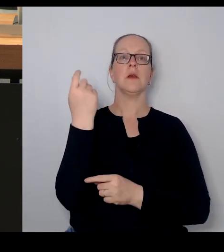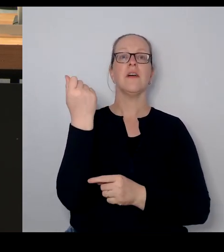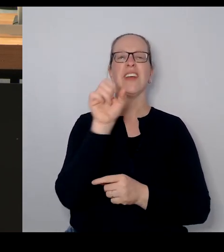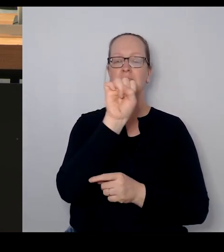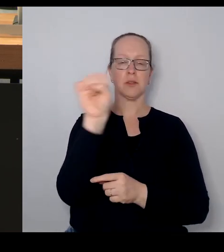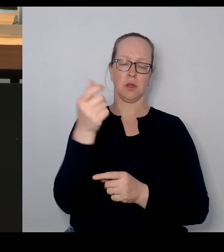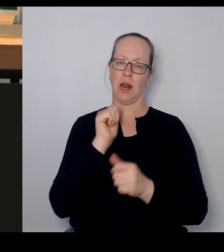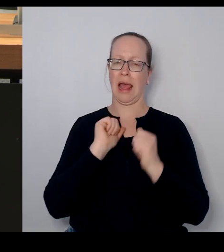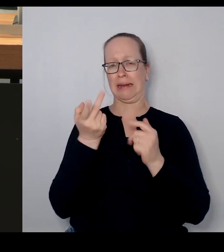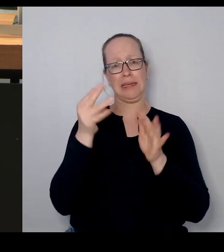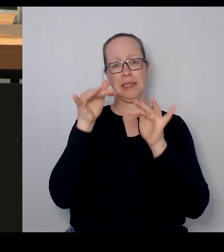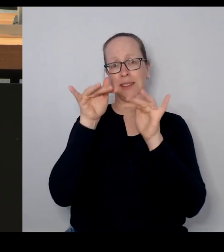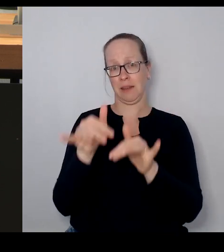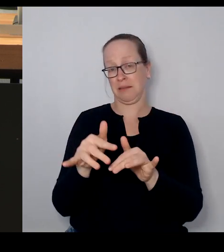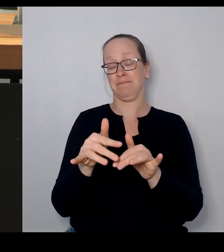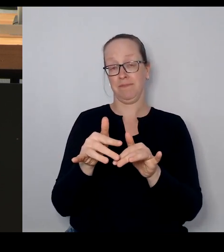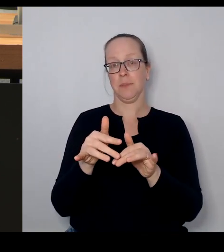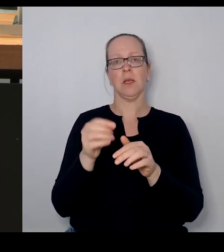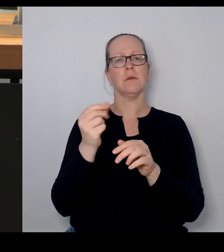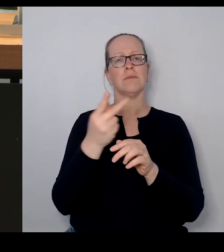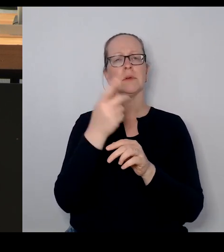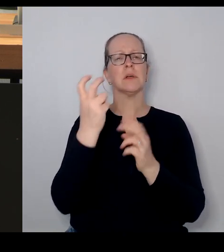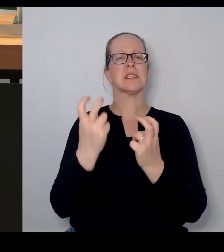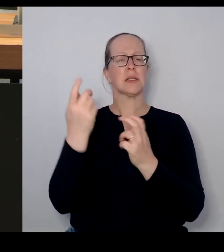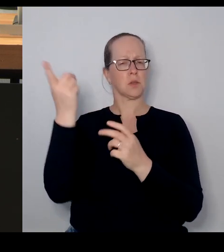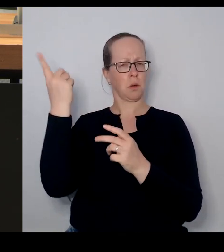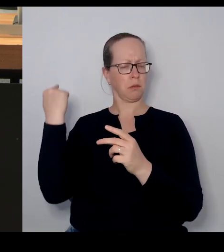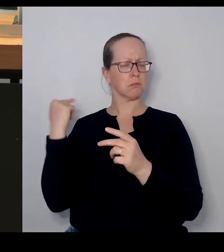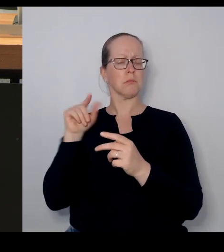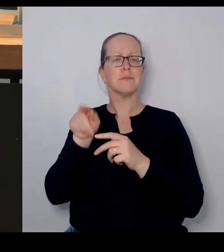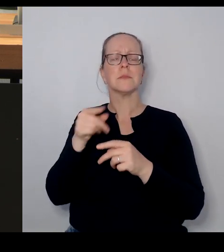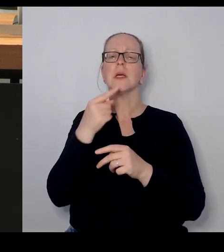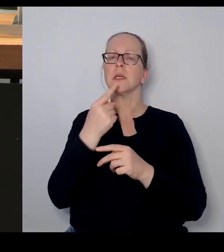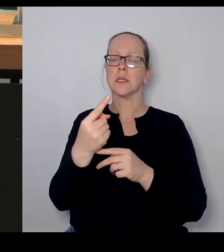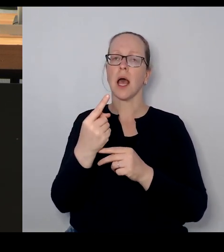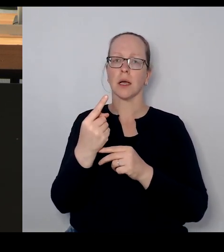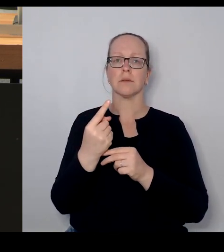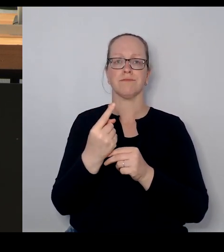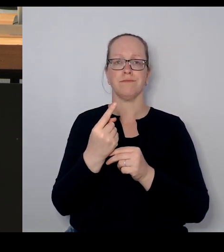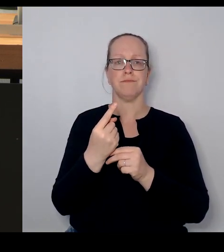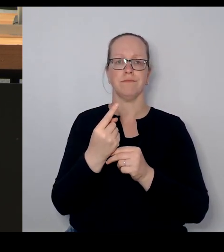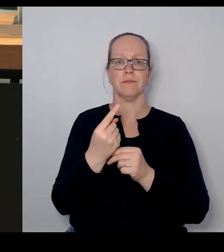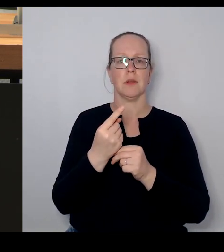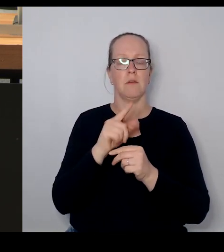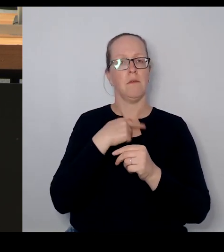ganzen Stellen, die wir hier immer schaffen und die wir uns wünschen, besetzen können. Wir müssen digital arbeiten.